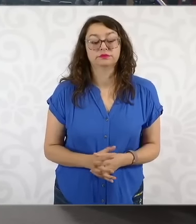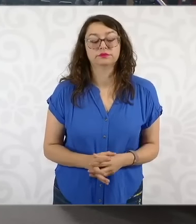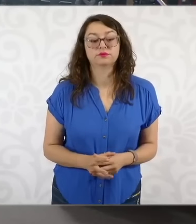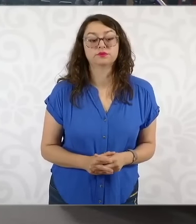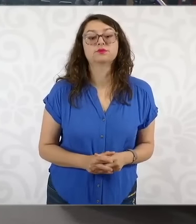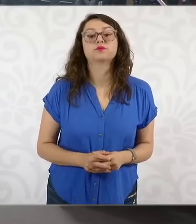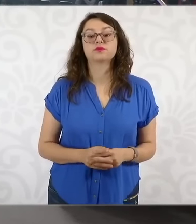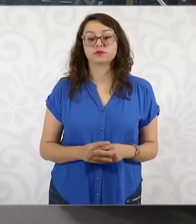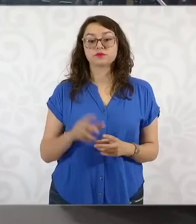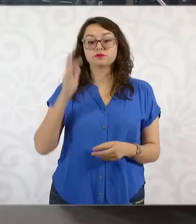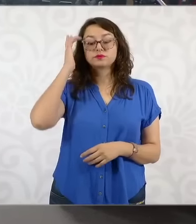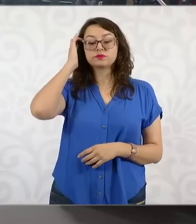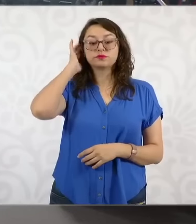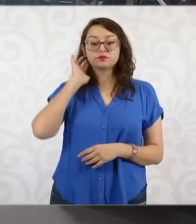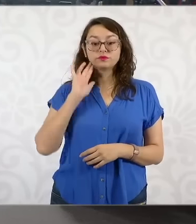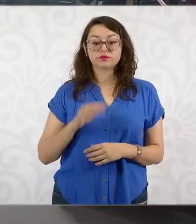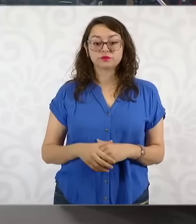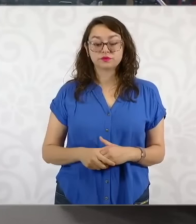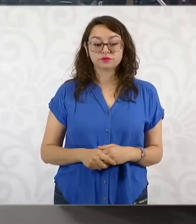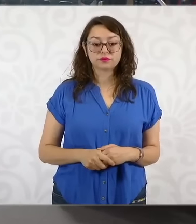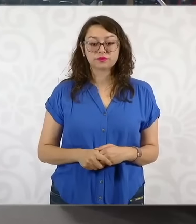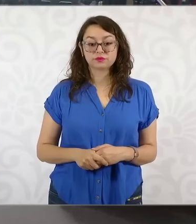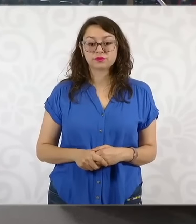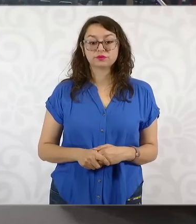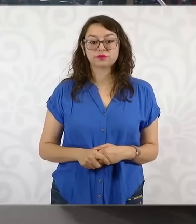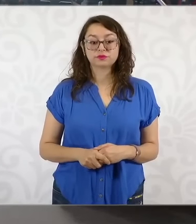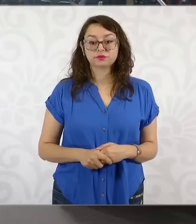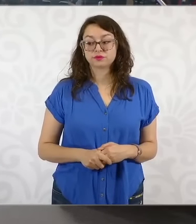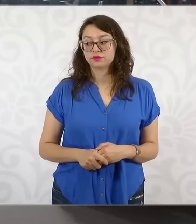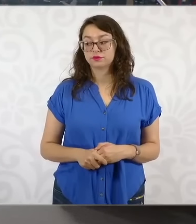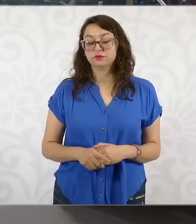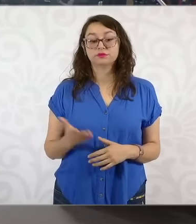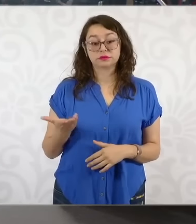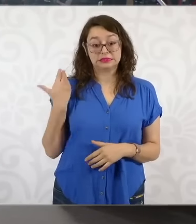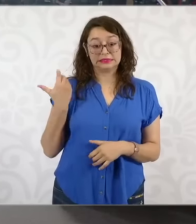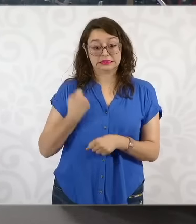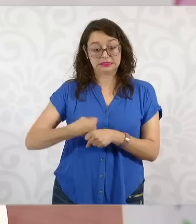Sí, como se le como se le dio en la tarjeta informativa la semana pasada.